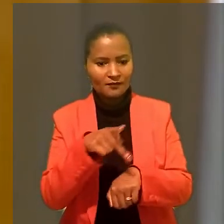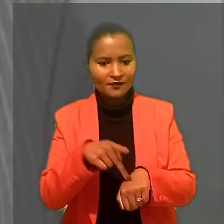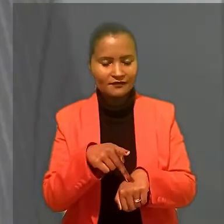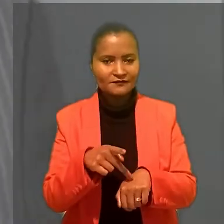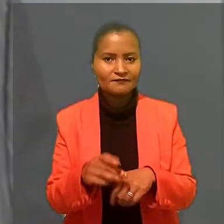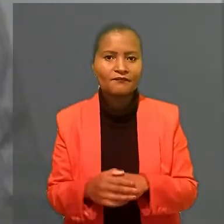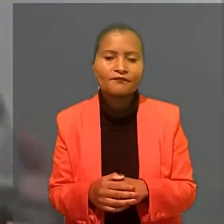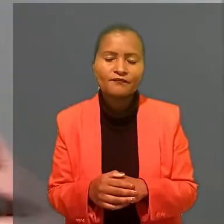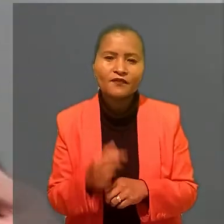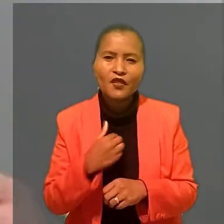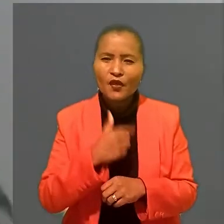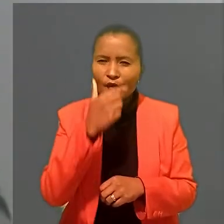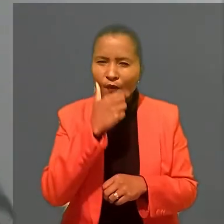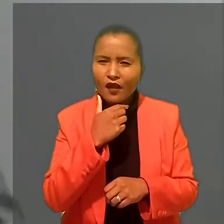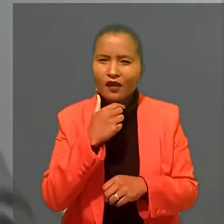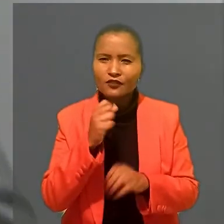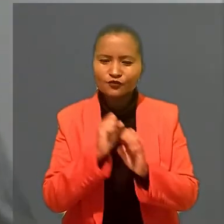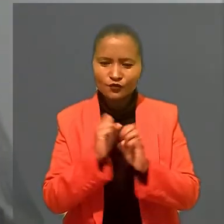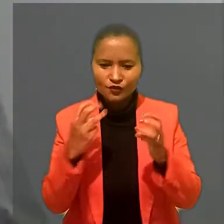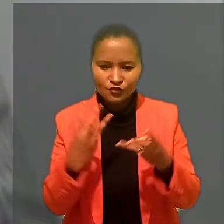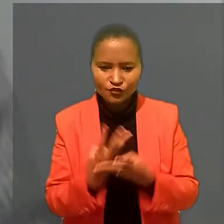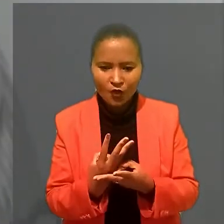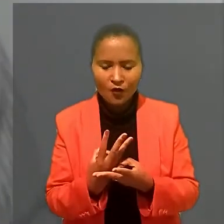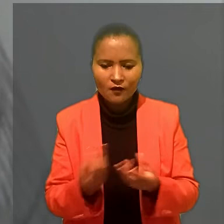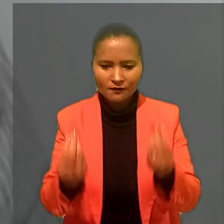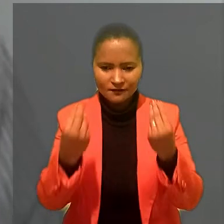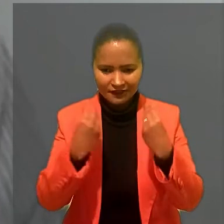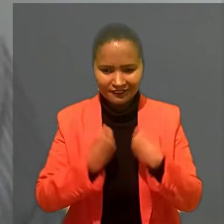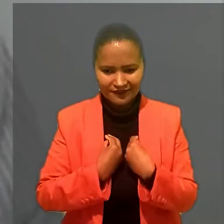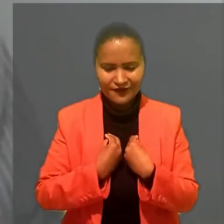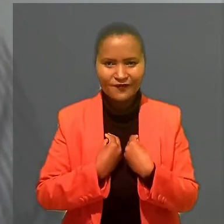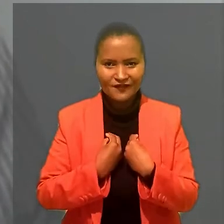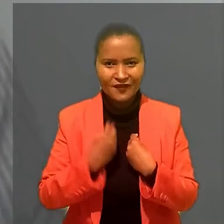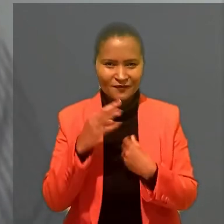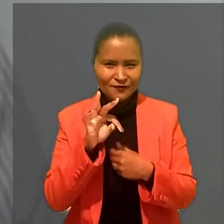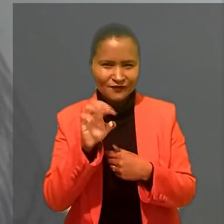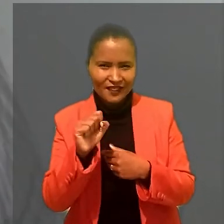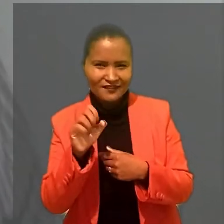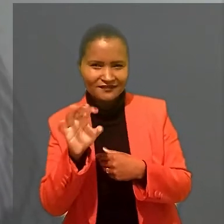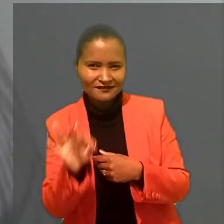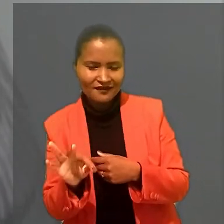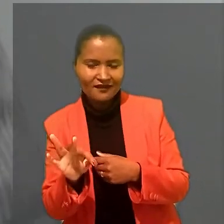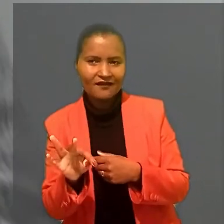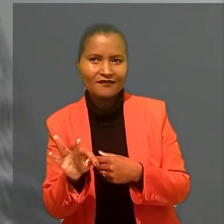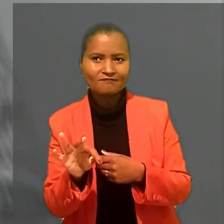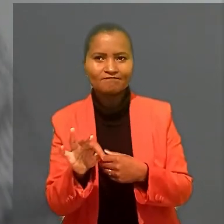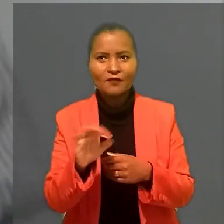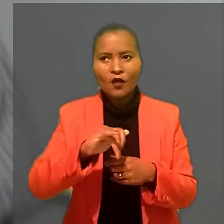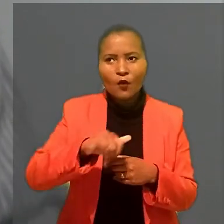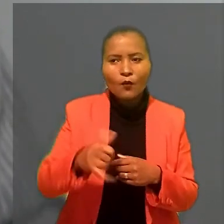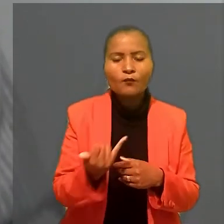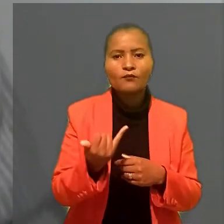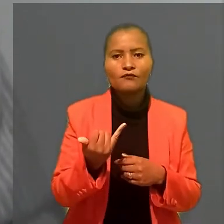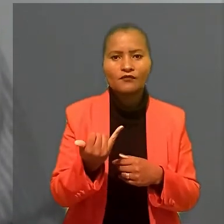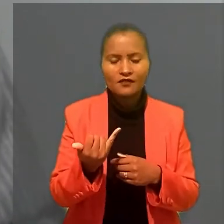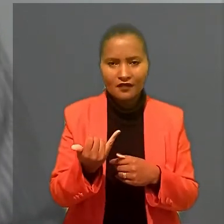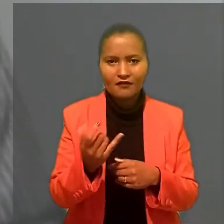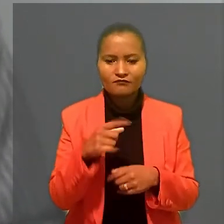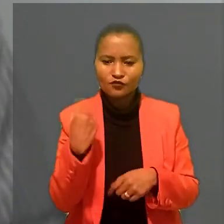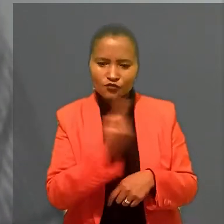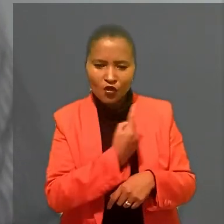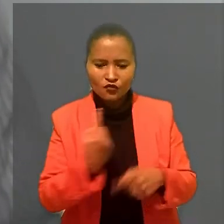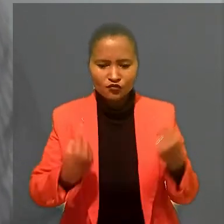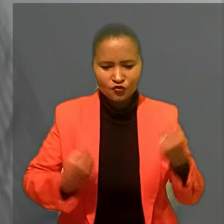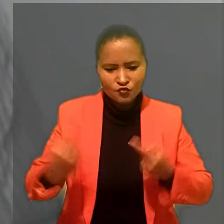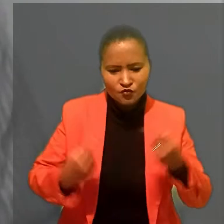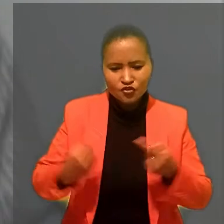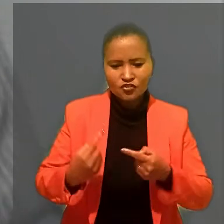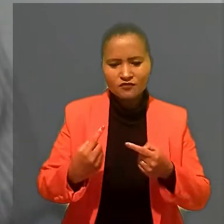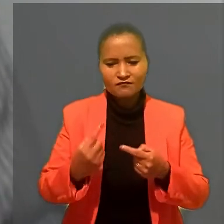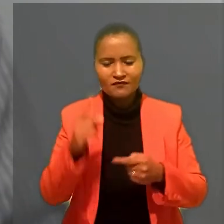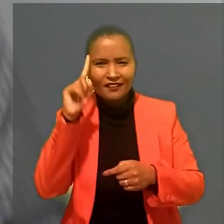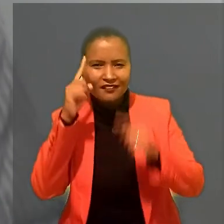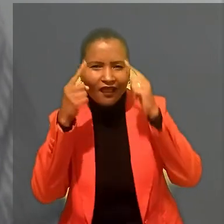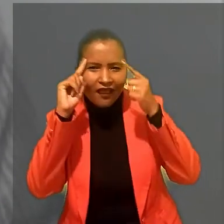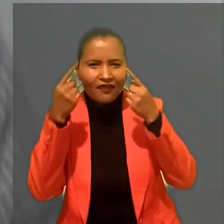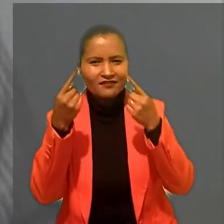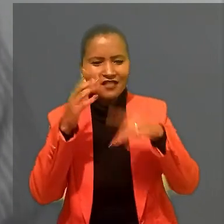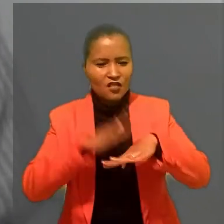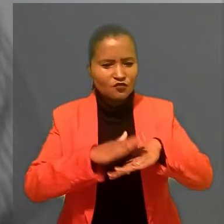"Eu acho que o workshop trouxe para o Tribunal Superior do Trabalho a oportunidade de discutir ideias, ações e projetos.